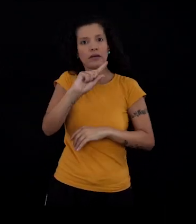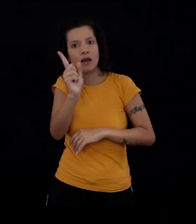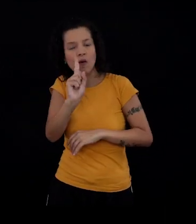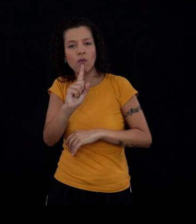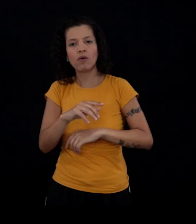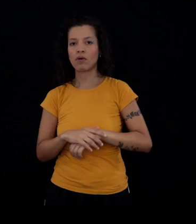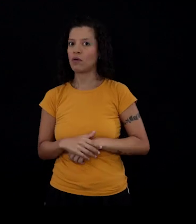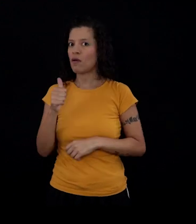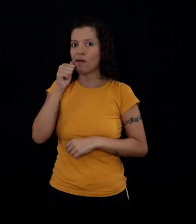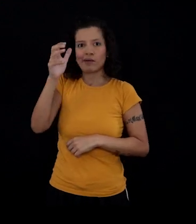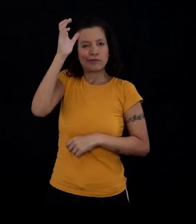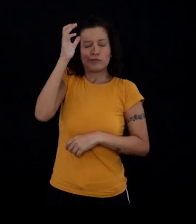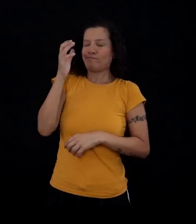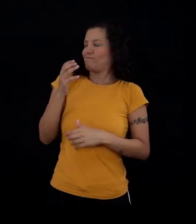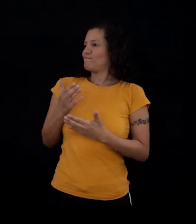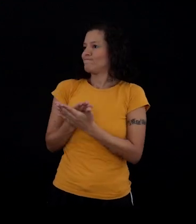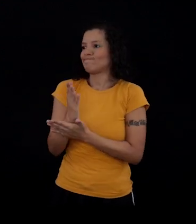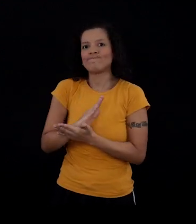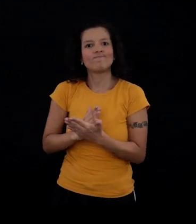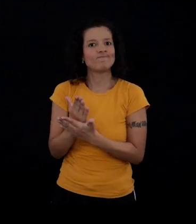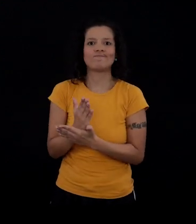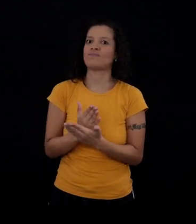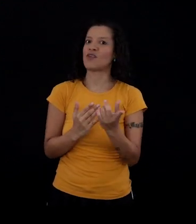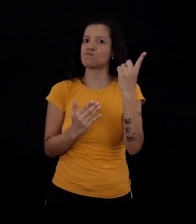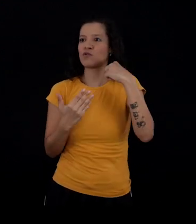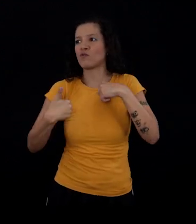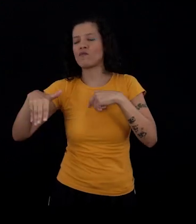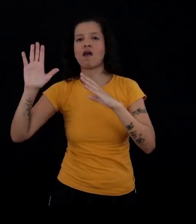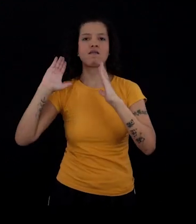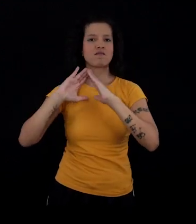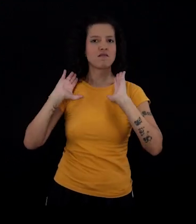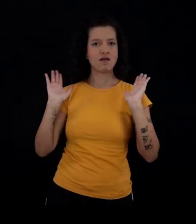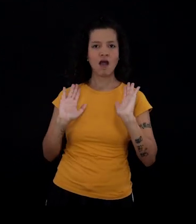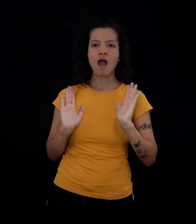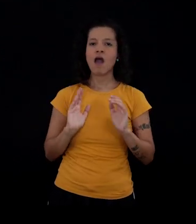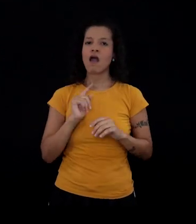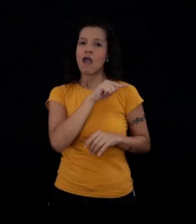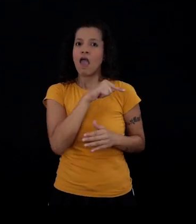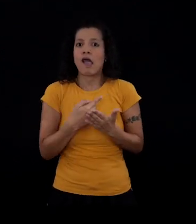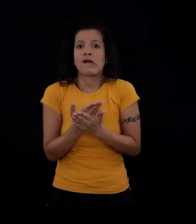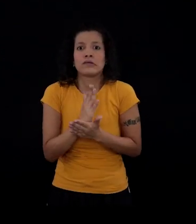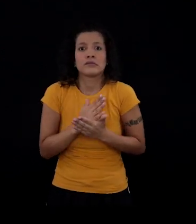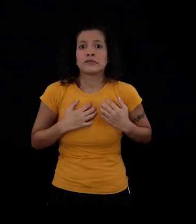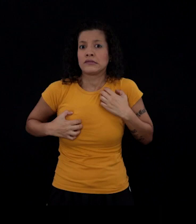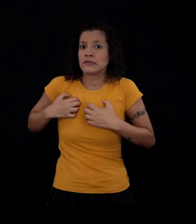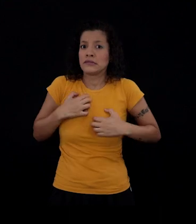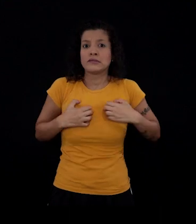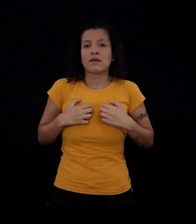Daí a minha tia não aguentou e me mandou embora para Belém, mandou-me embora para dar um pouco de sossego para ela dormir.